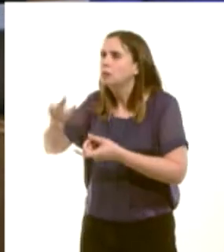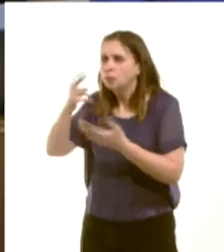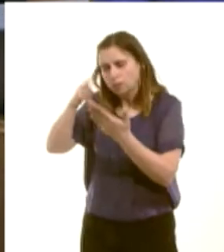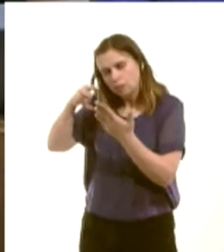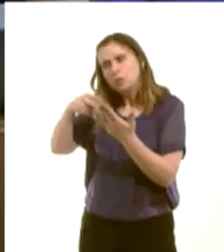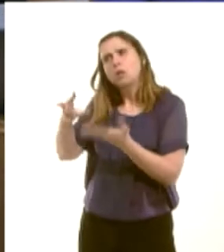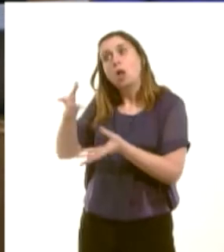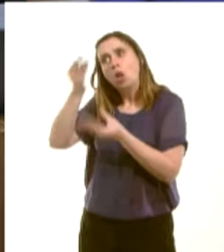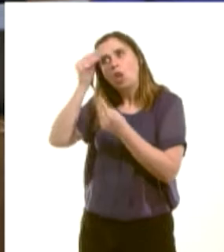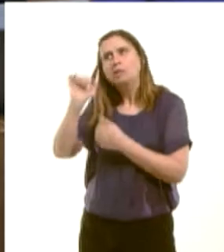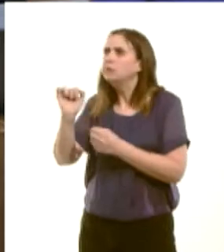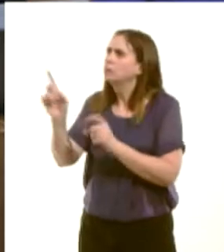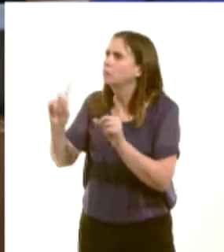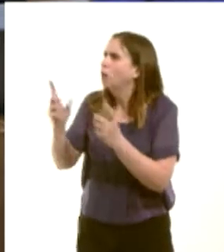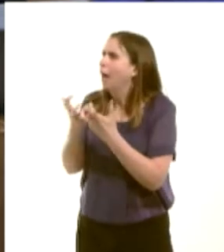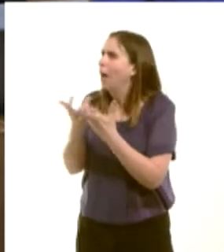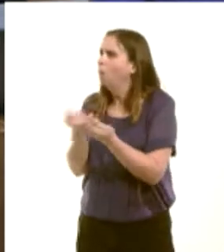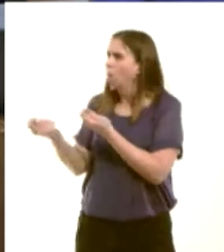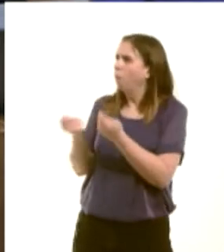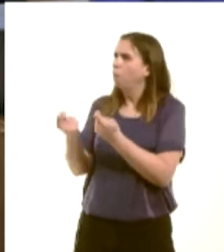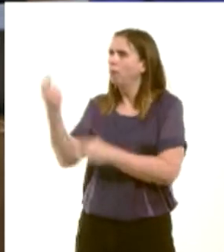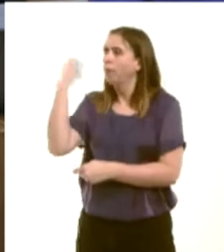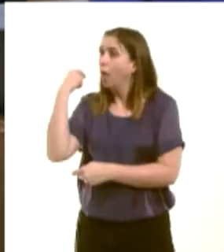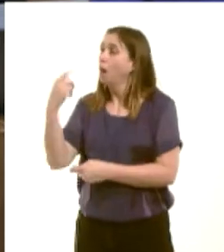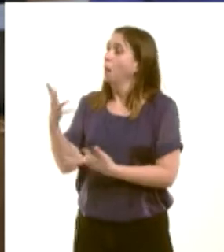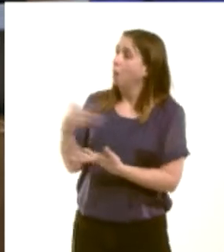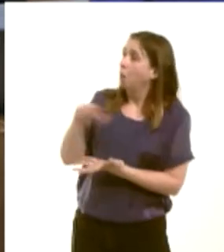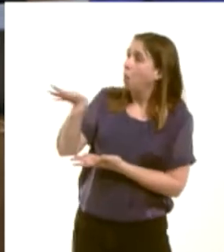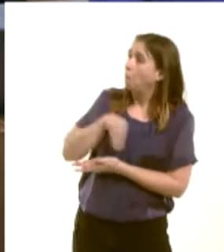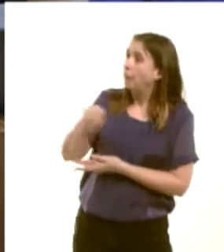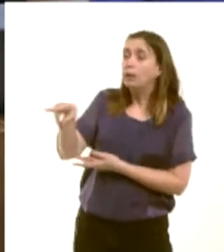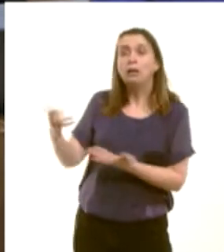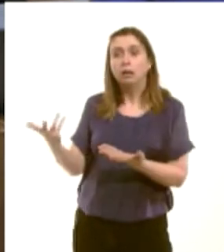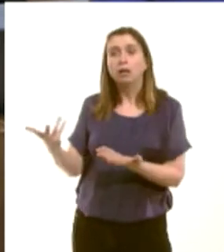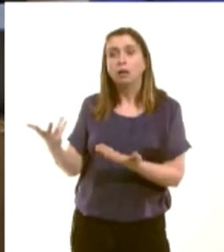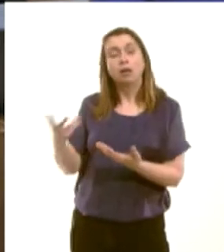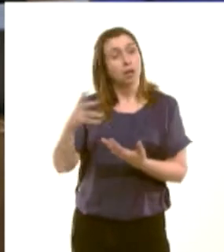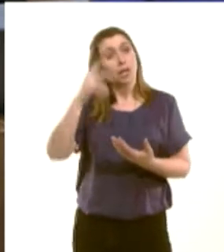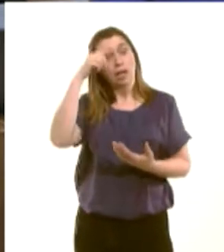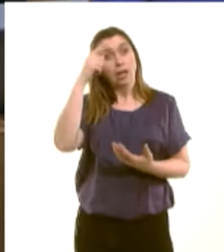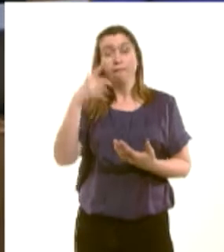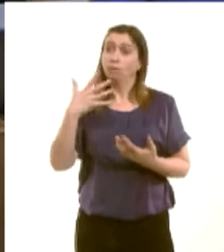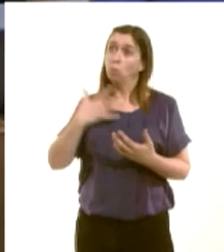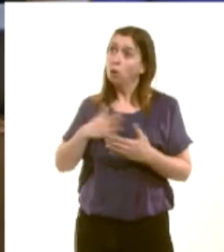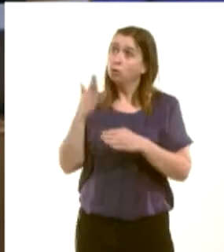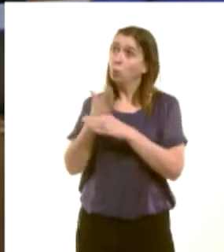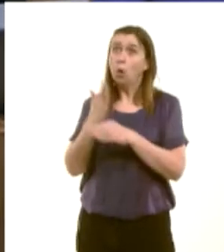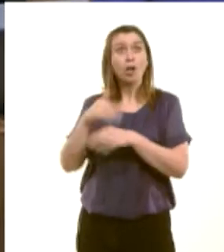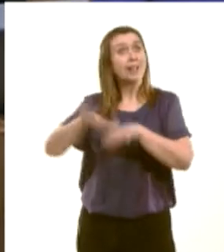yn dweud wrthon ni amdani yw, os yw doctoriaid eisiau mynd i gefn gwlad, maent yn moyn swyddi